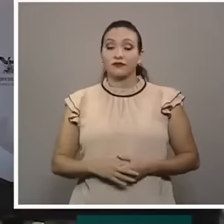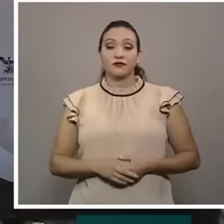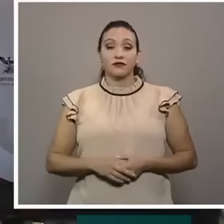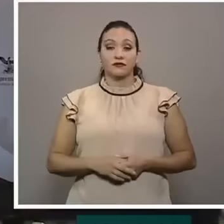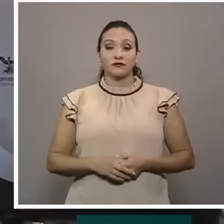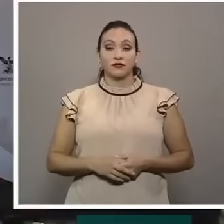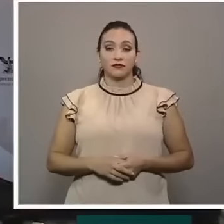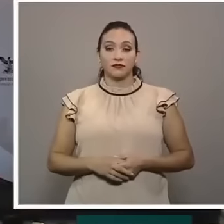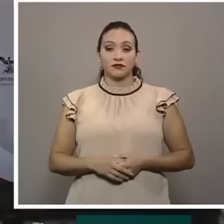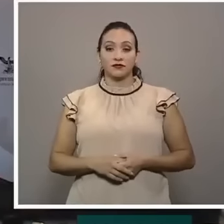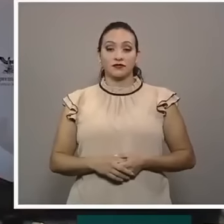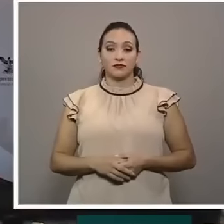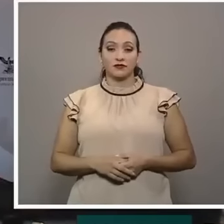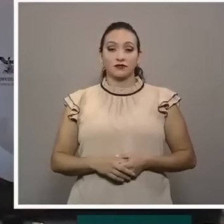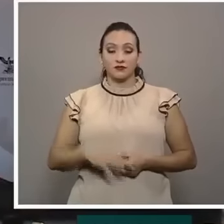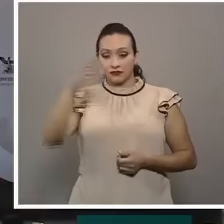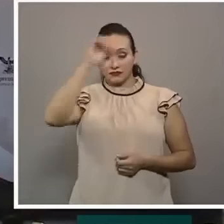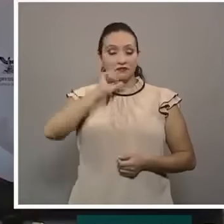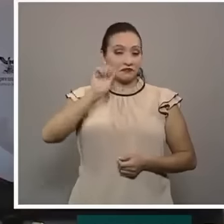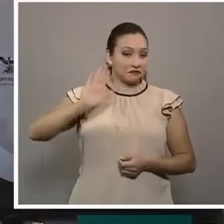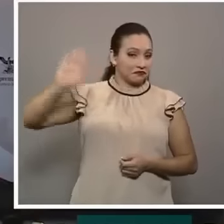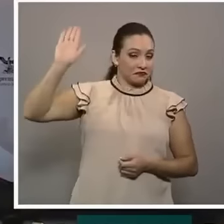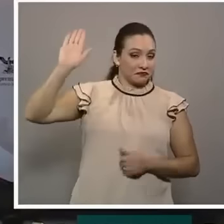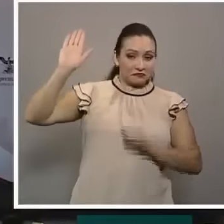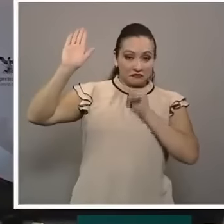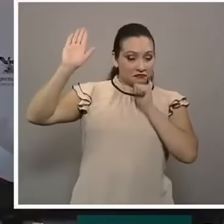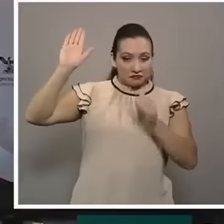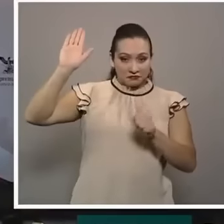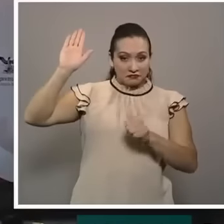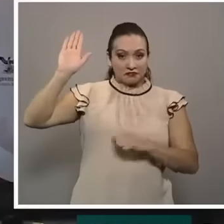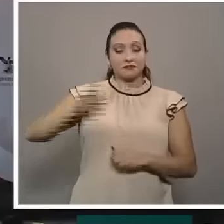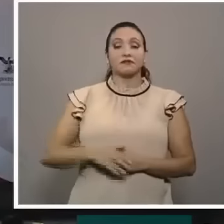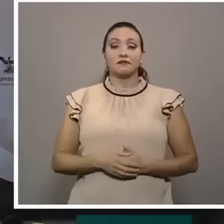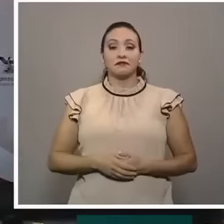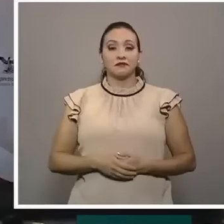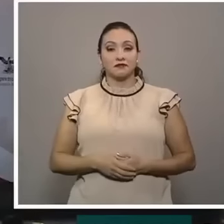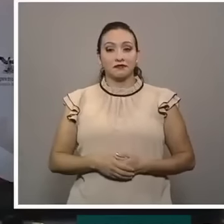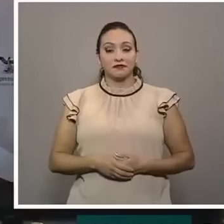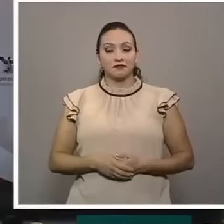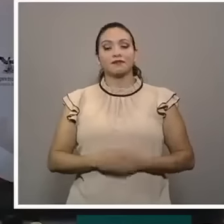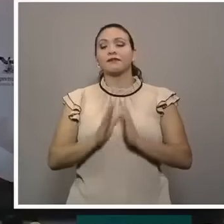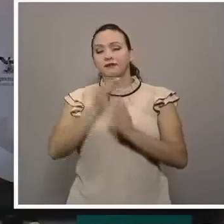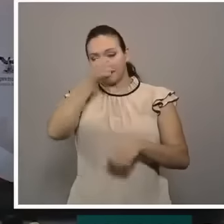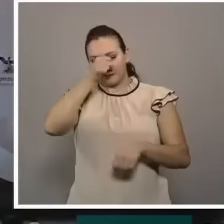Si nadie tiene alguna observación o comentario al acta, le pido, secretario, tome la votación. Sí,